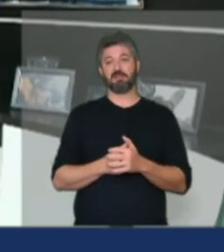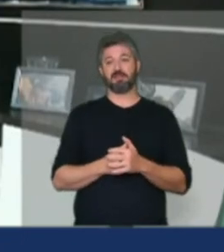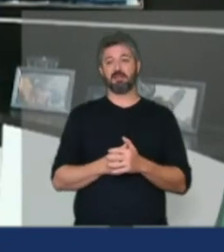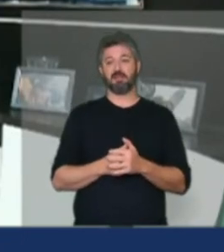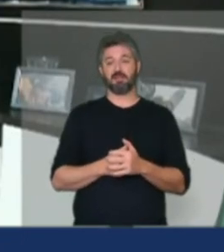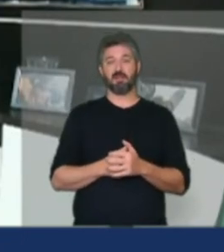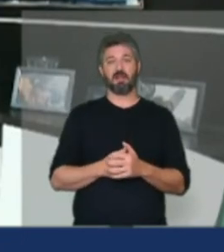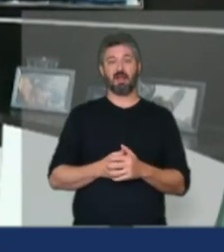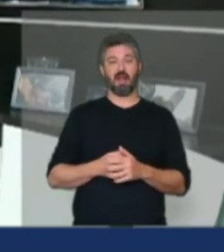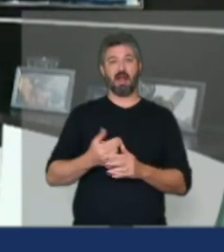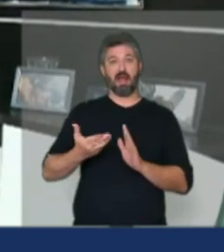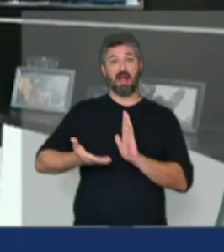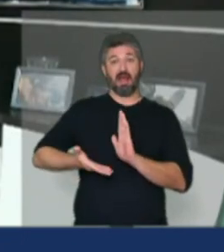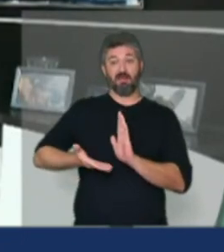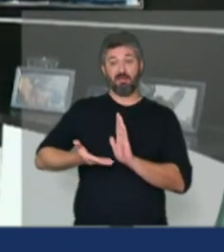A ELEVAÇÃO ARBITRÁRIA DAS TARIFAS, DOS PREÇOS DAS